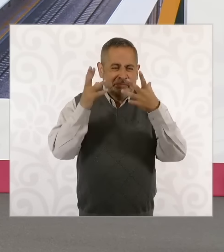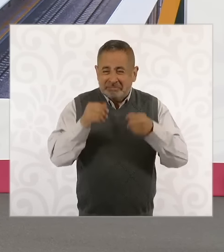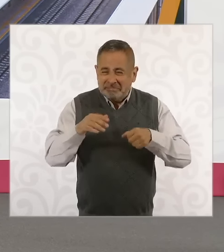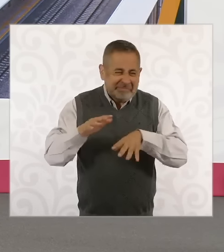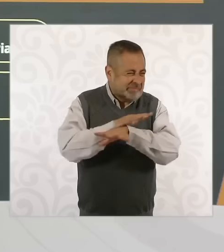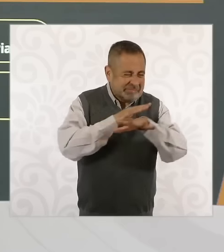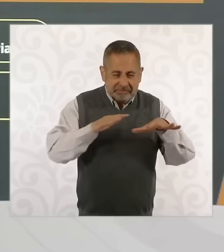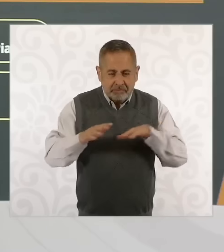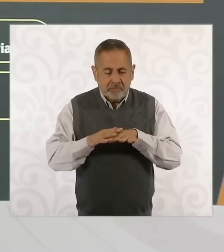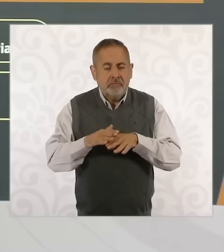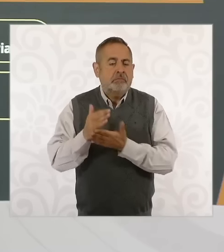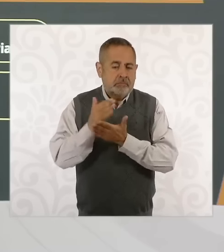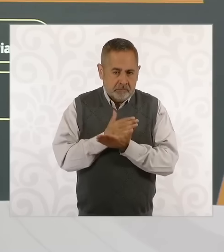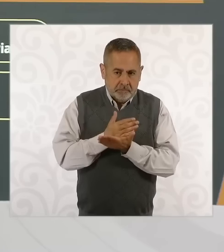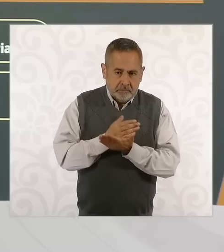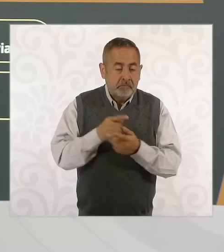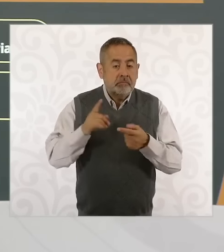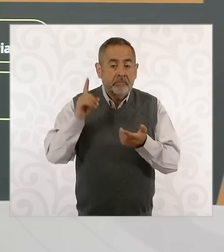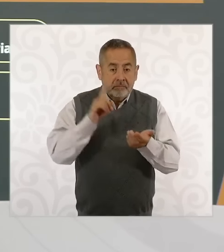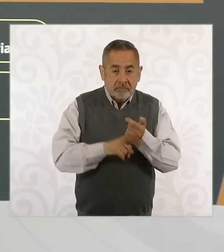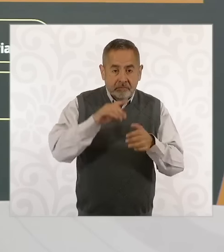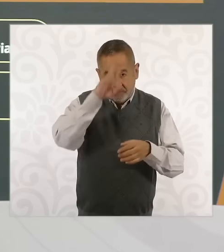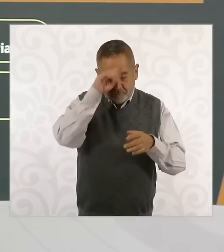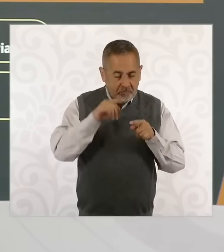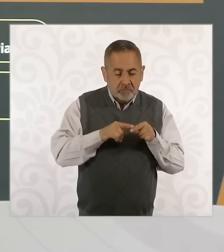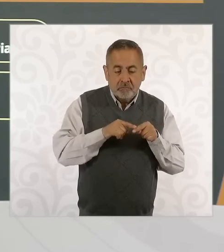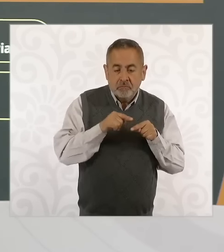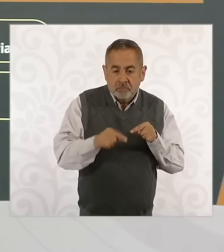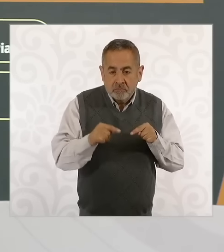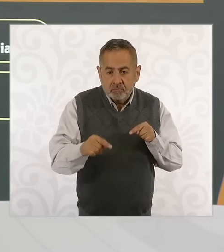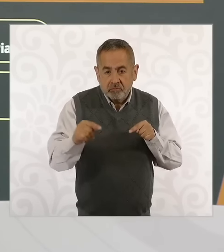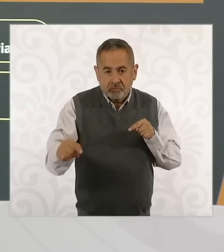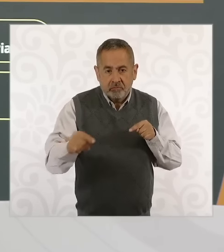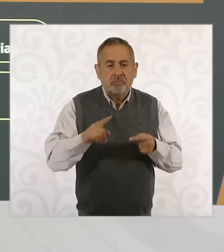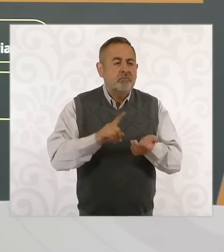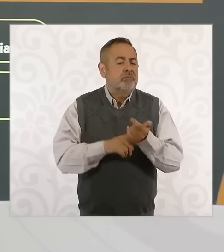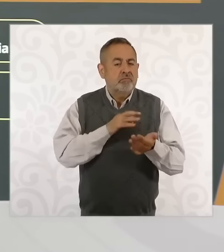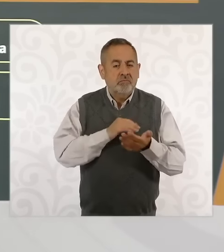porque son varias estaciones dentro de Monterrey, entonces permite acoplar dos unidades. Eh,